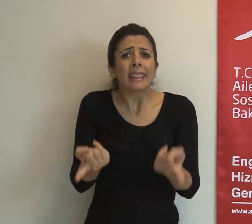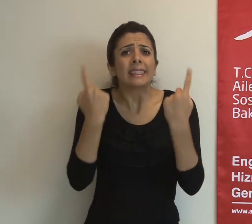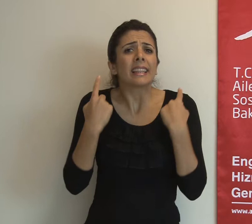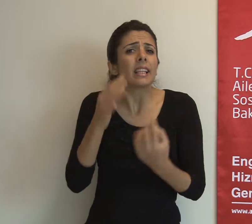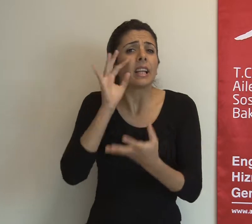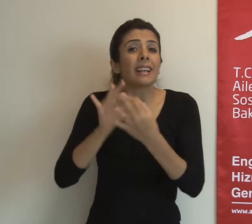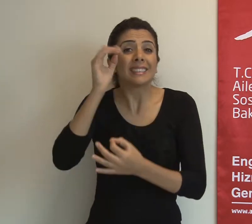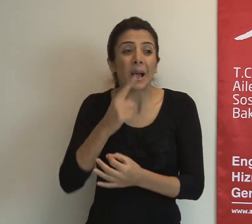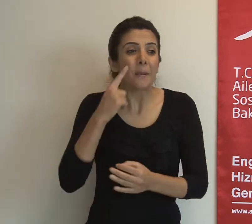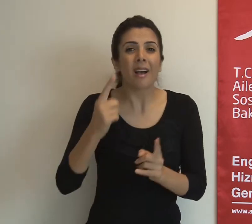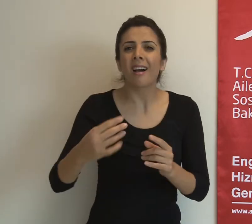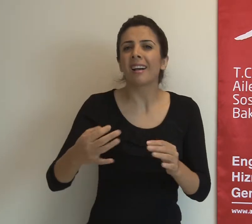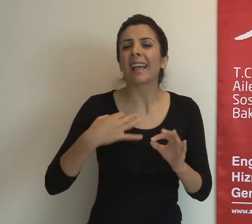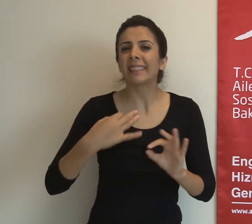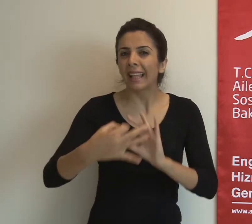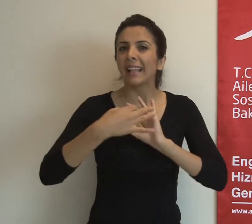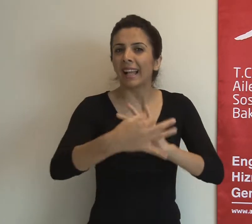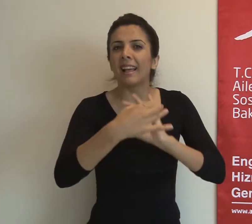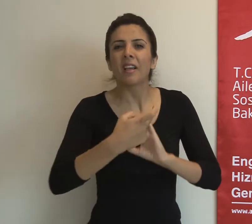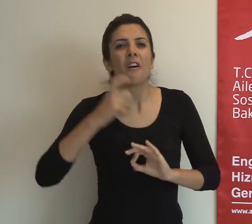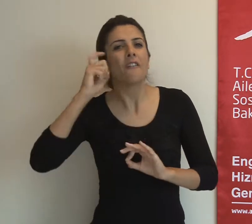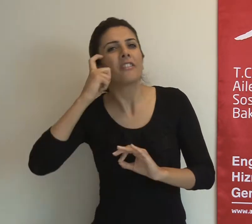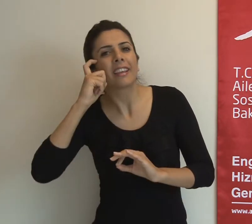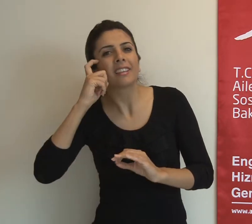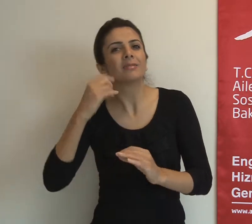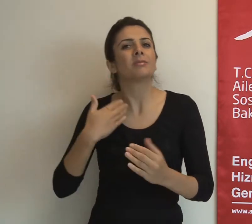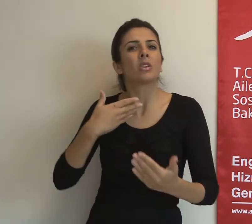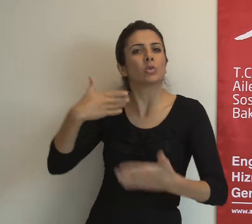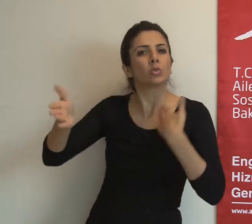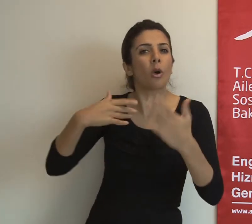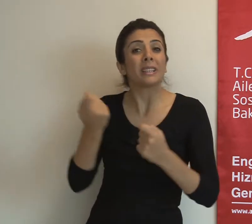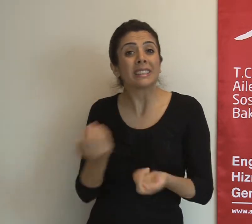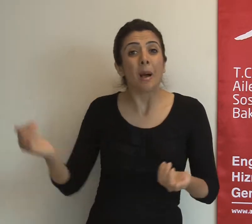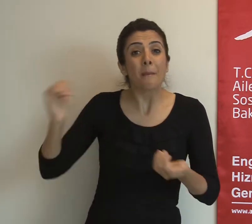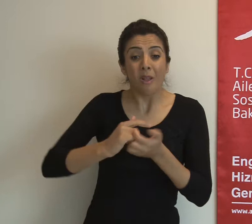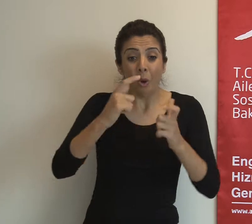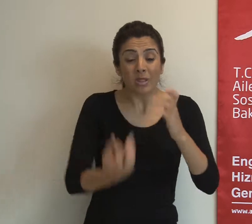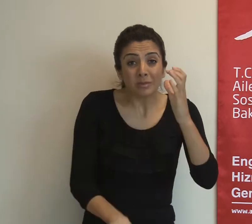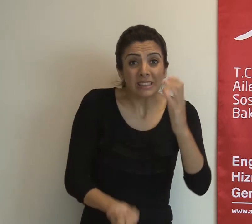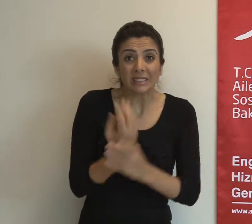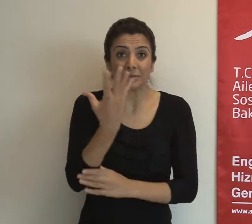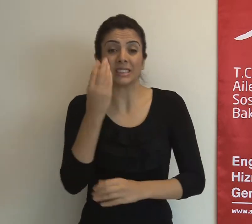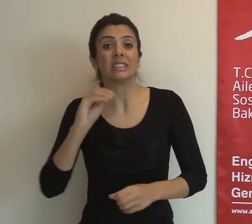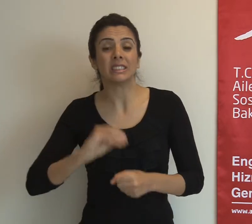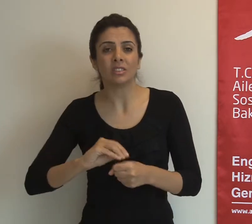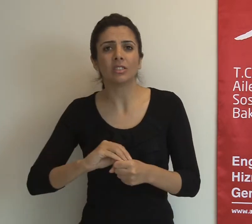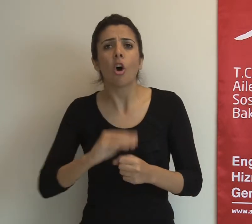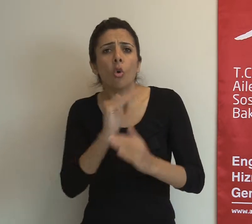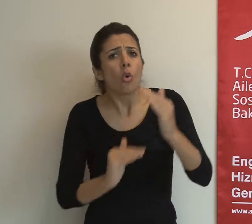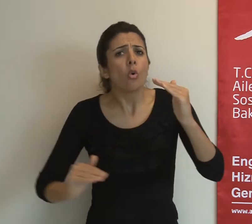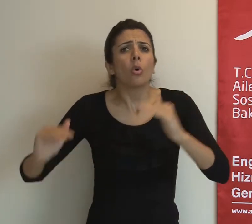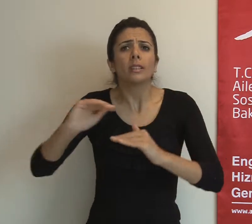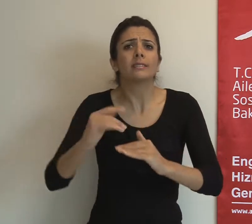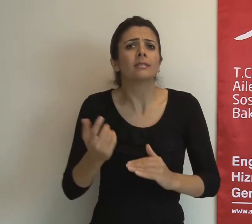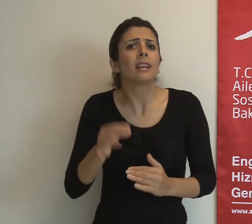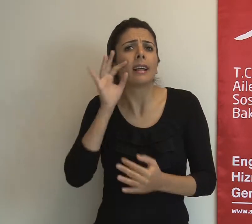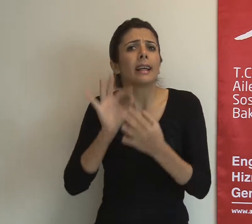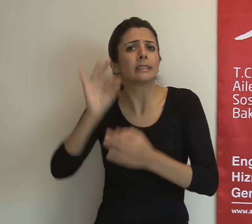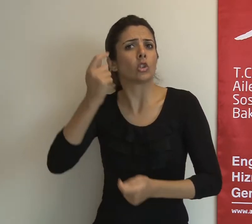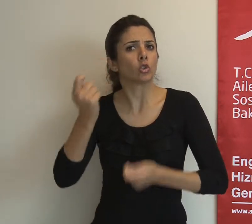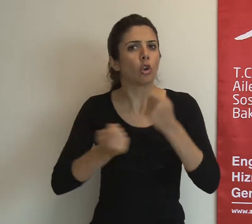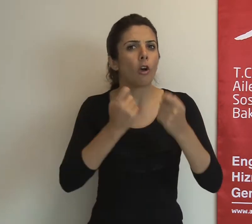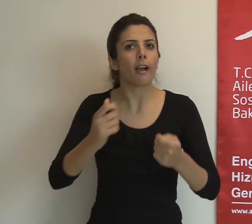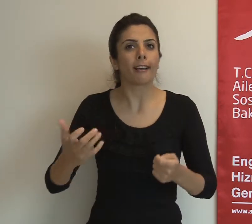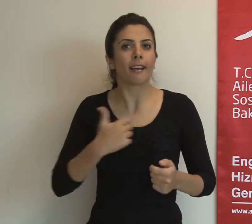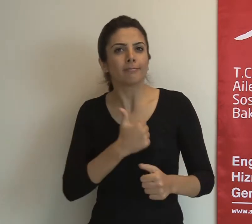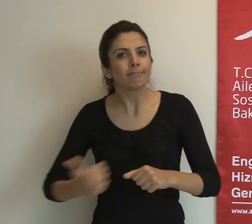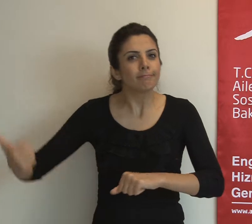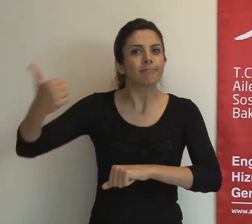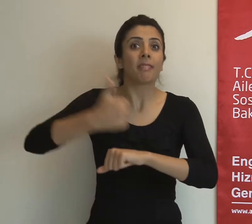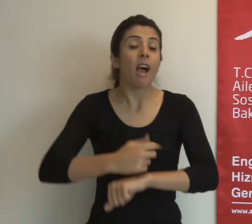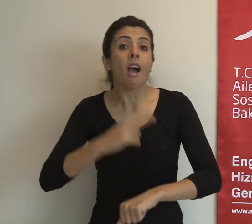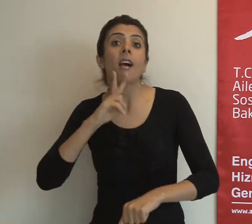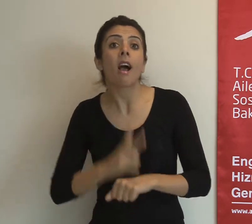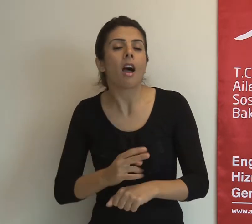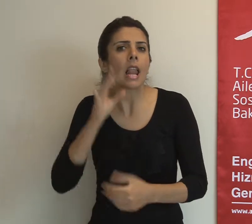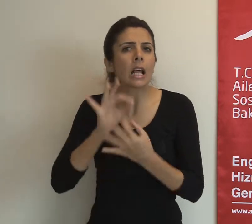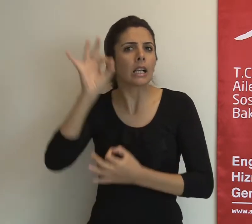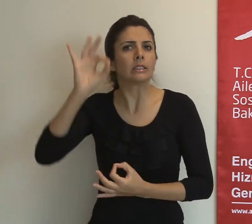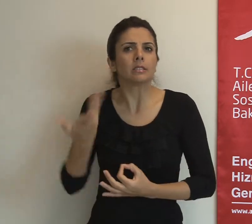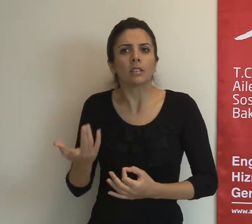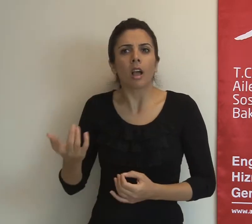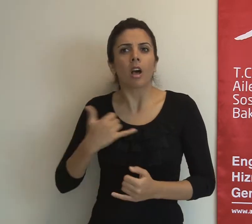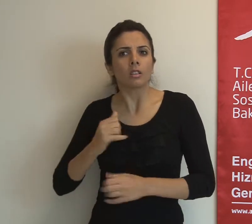ilgililer arasında tanışma ve fikir alışverişi ile işbirliği ortamını yaratmak, üst düzey liderler, kanaat önderleri, karar vericiler,